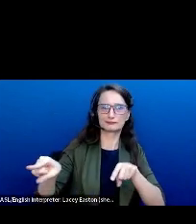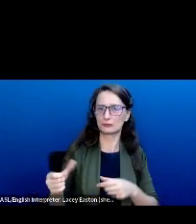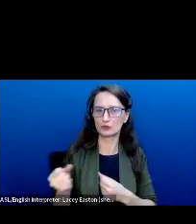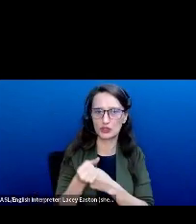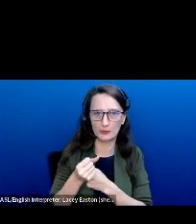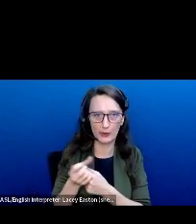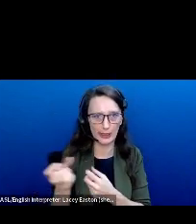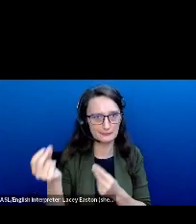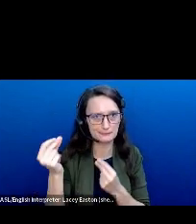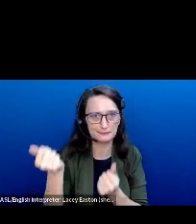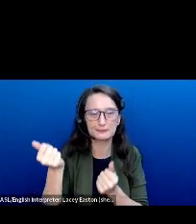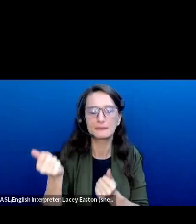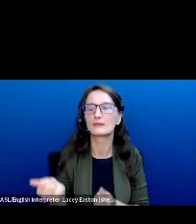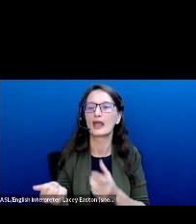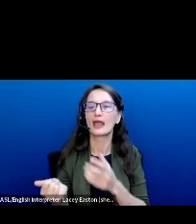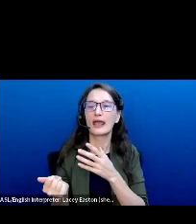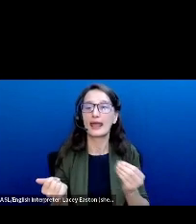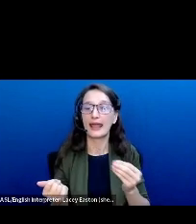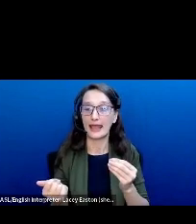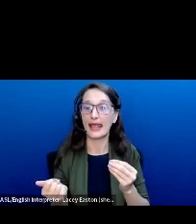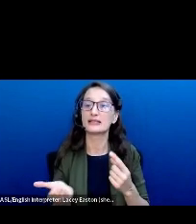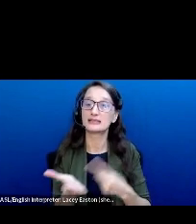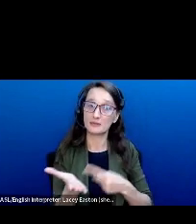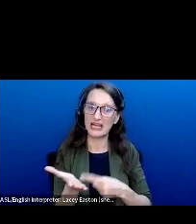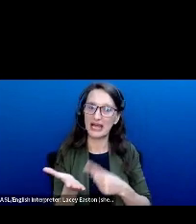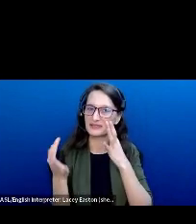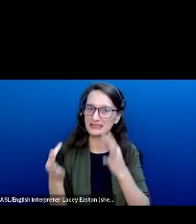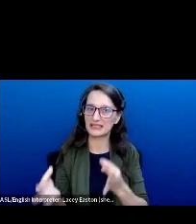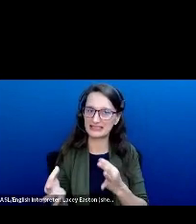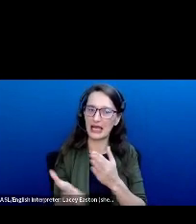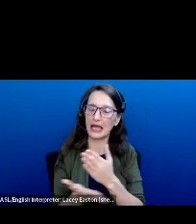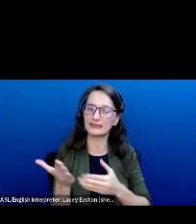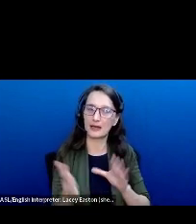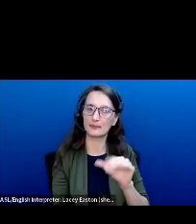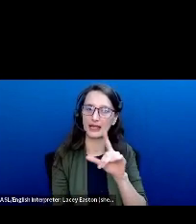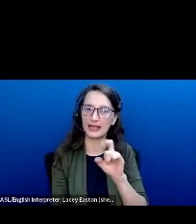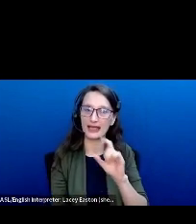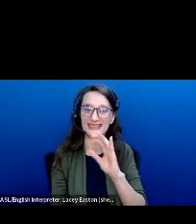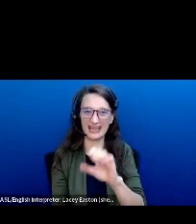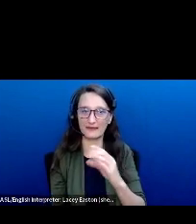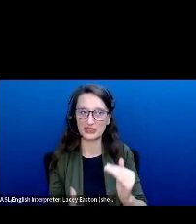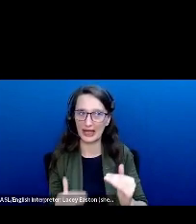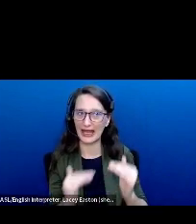a veces, escalan y determinan qué casos deben remitirse a un